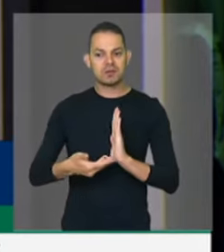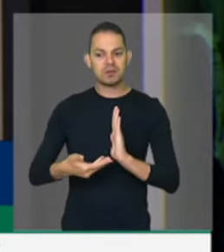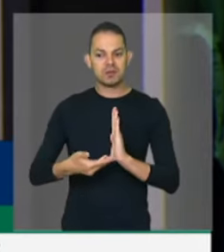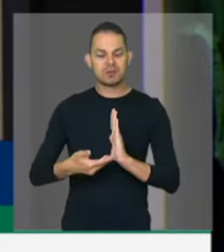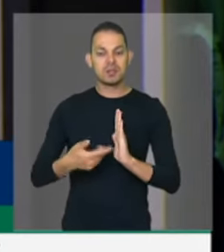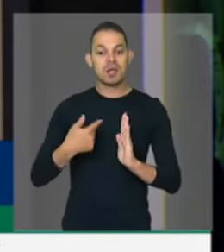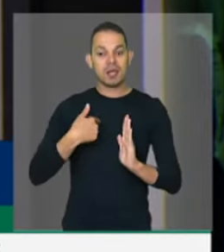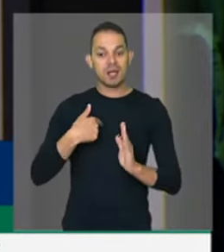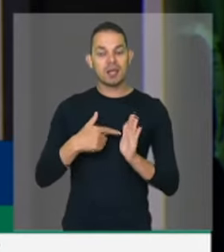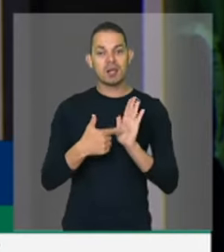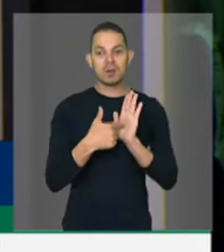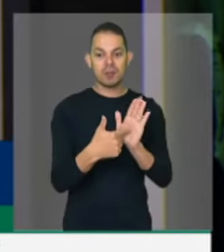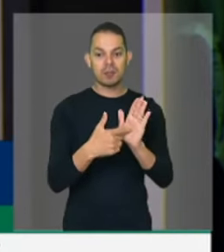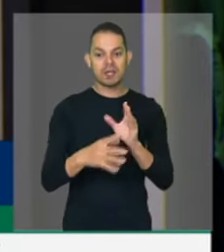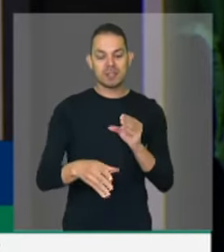CLARO NO TEXTO QUE OS INSUMOS